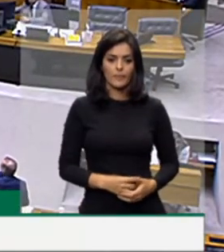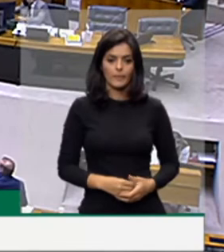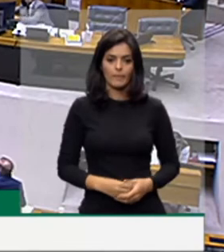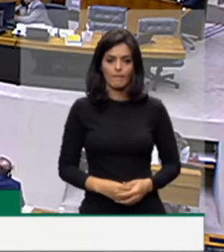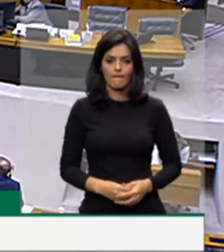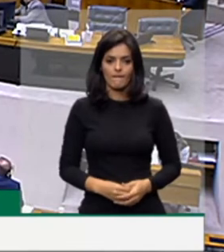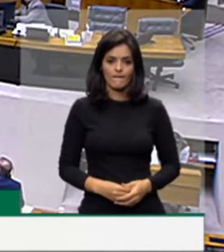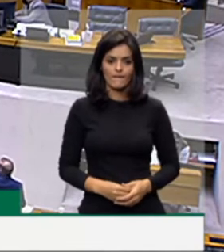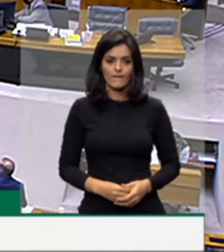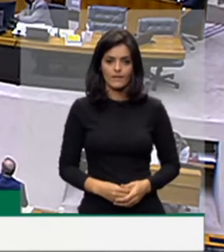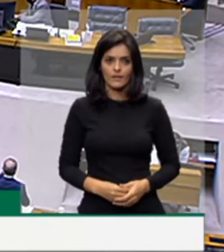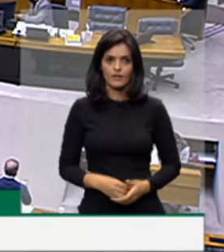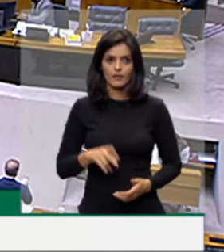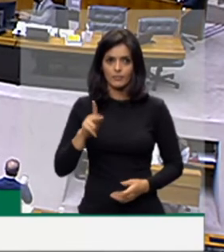2020 RESSALVADOS OS DESTAQUES. ORIENTAÇÃO DE BANCADA. COMO